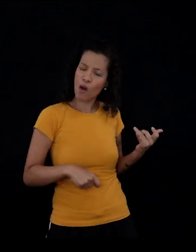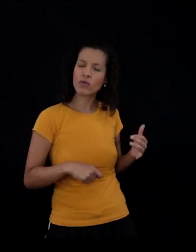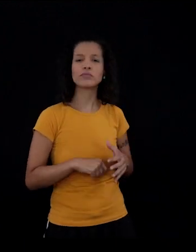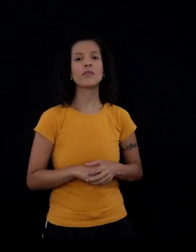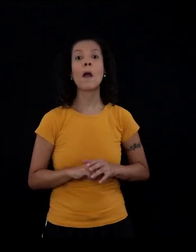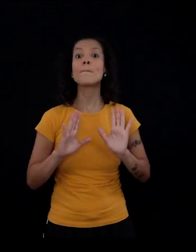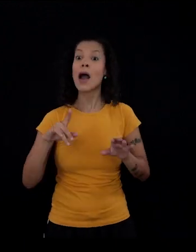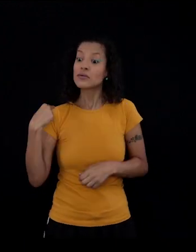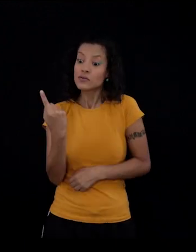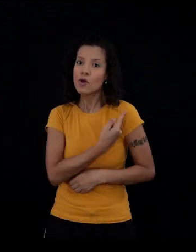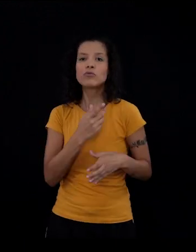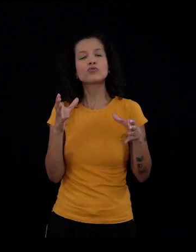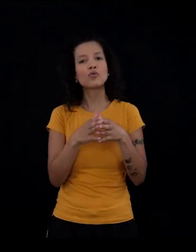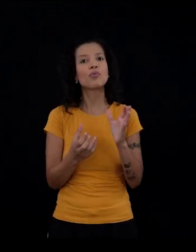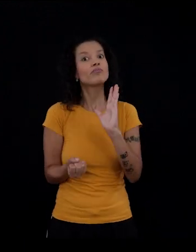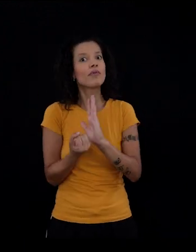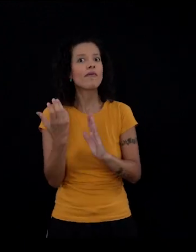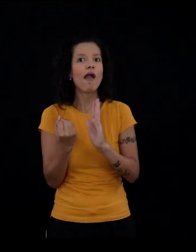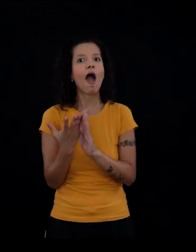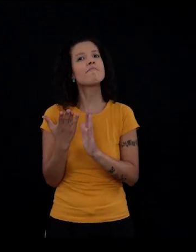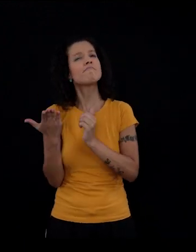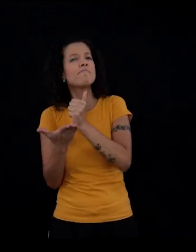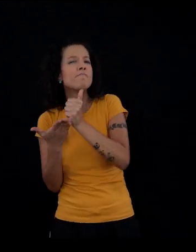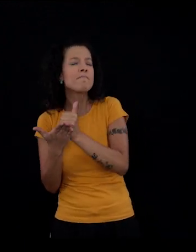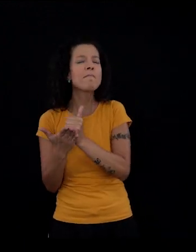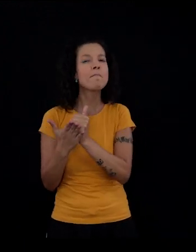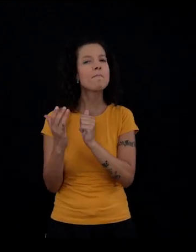Daí a gente começou a inventar coisas, baseado nisso que é